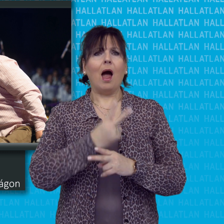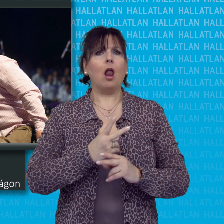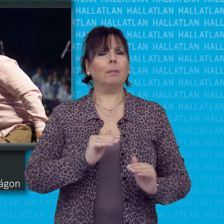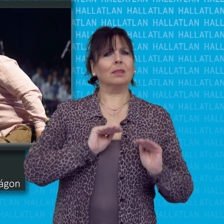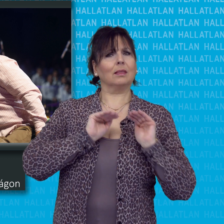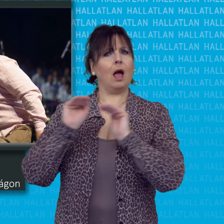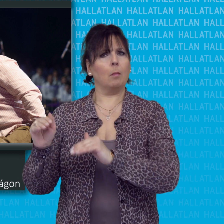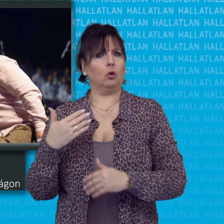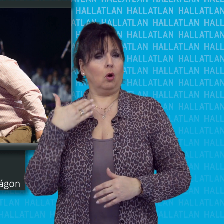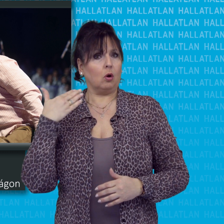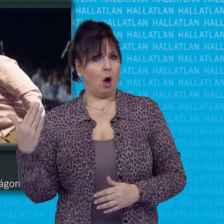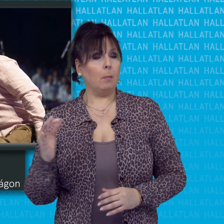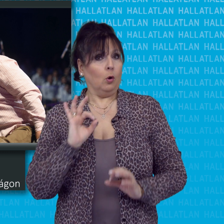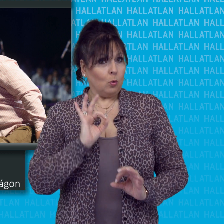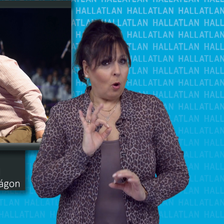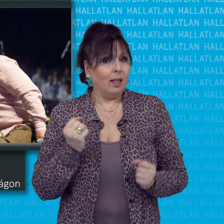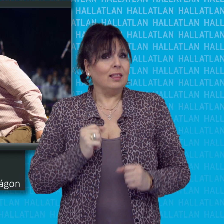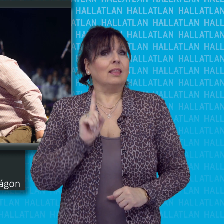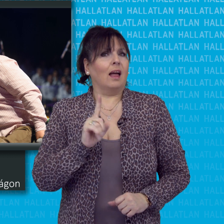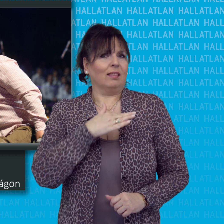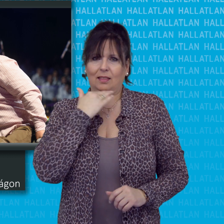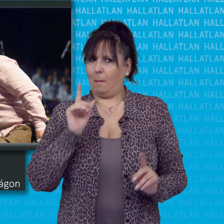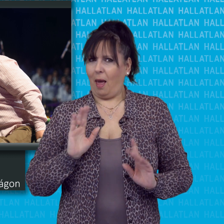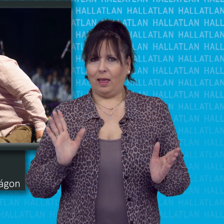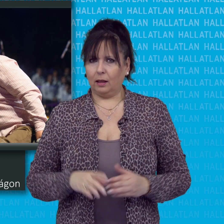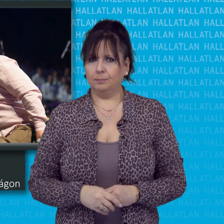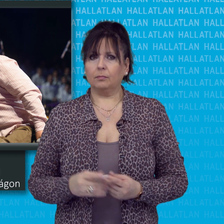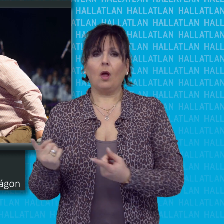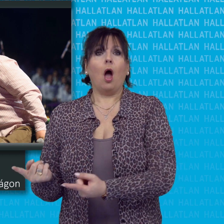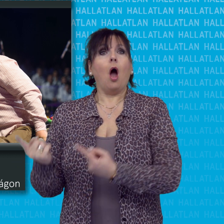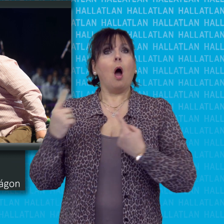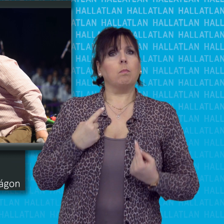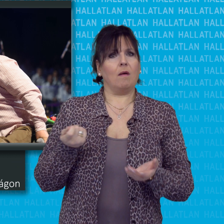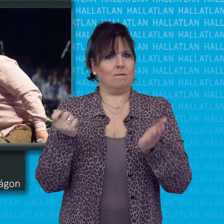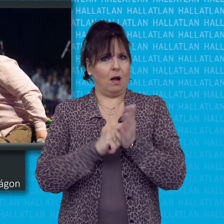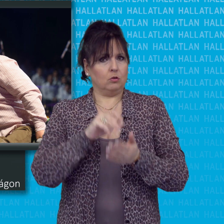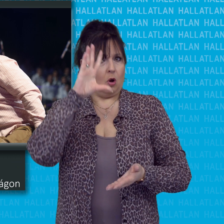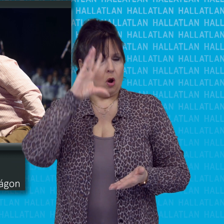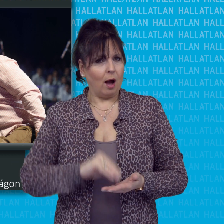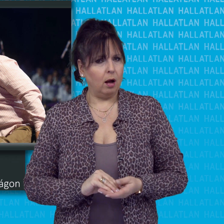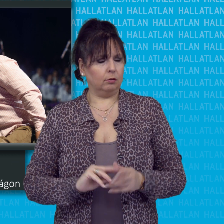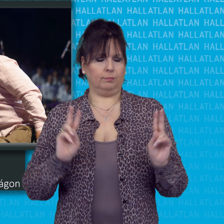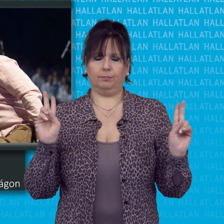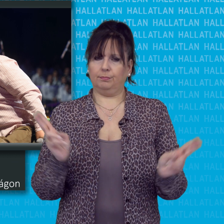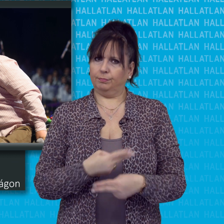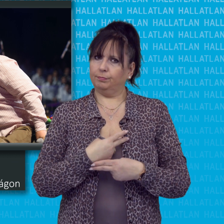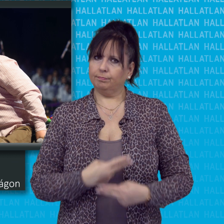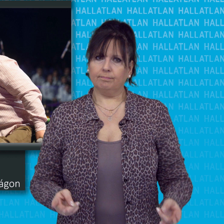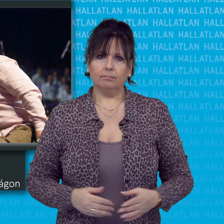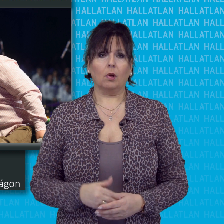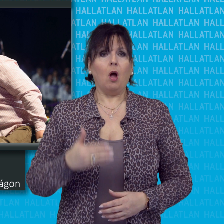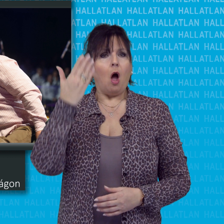Bár valamilyen mértékben kapnak állami támogatást, az távolról sem elegendő ahhoz, hogy otthont teremtsenek belőle.